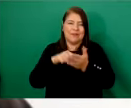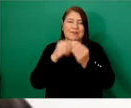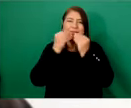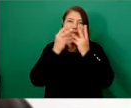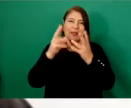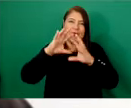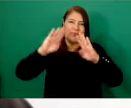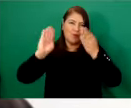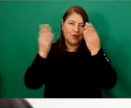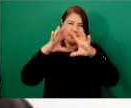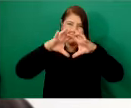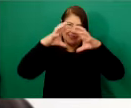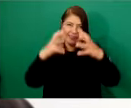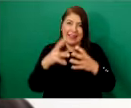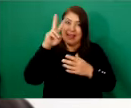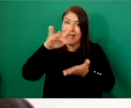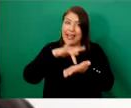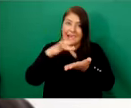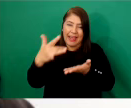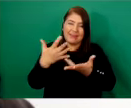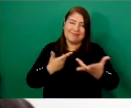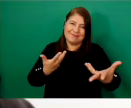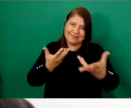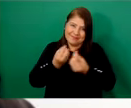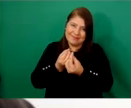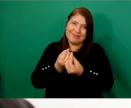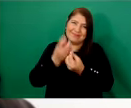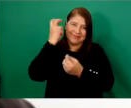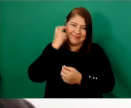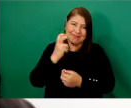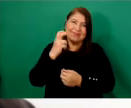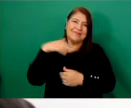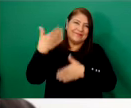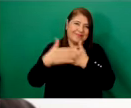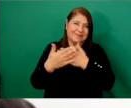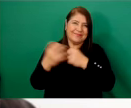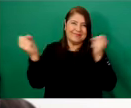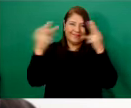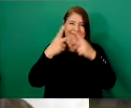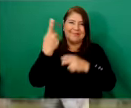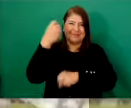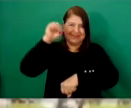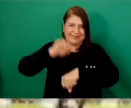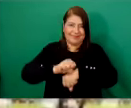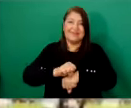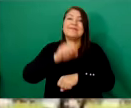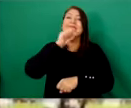maravilloso mundo! !!!Gracias por viajar conmigo, hasta la próxima semana!!Te comparto unos links de afiliado